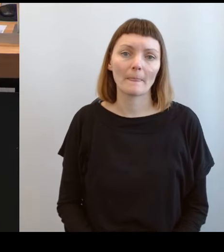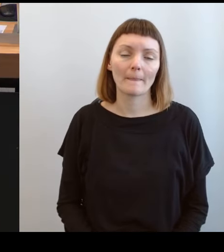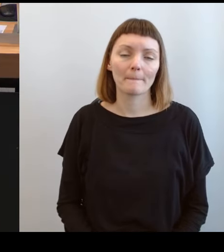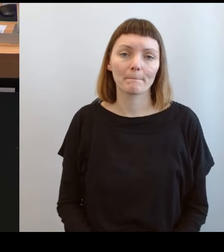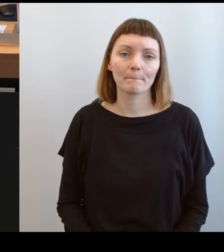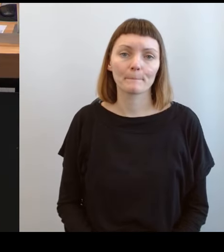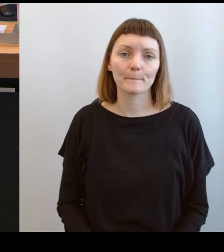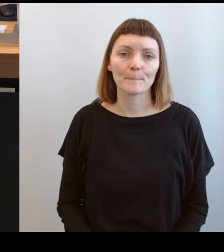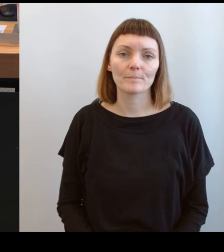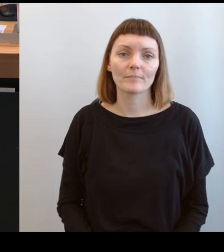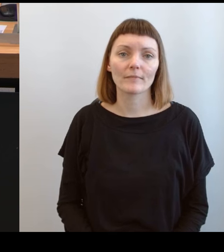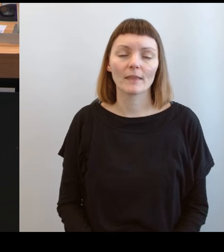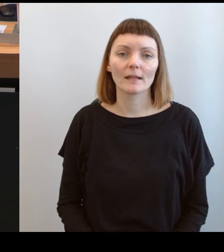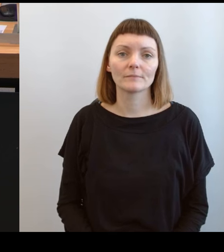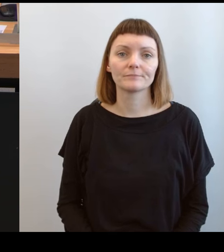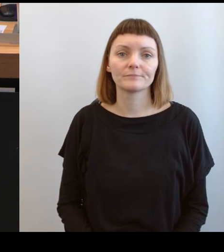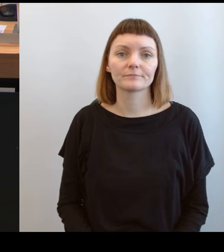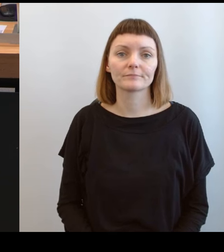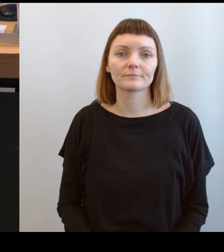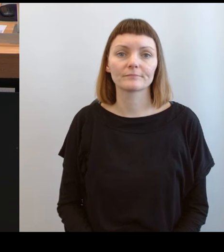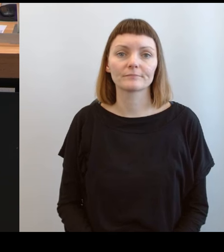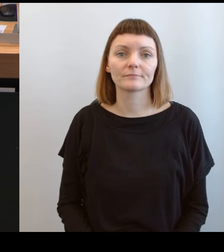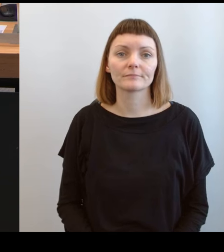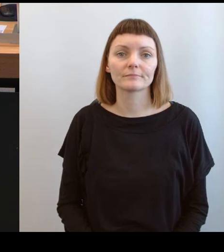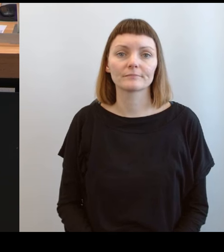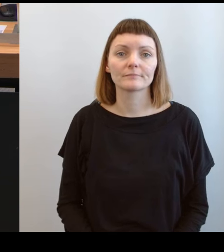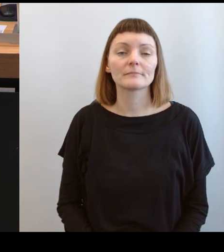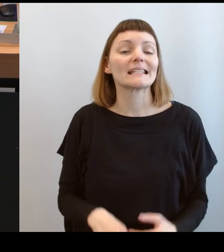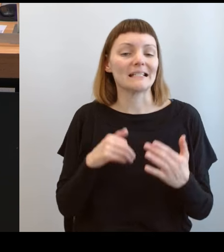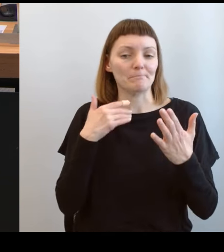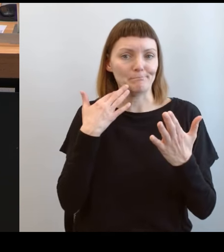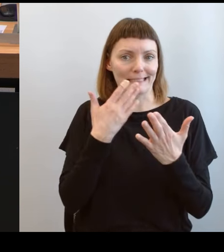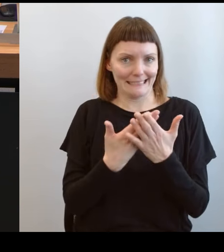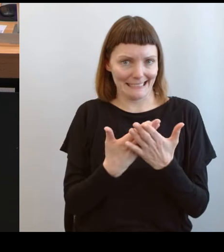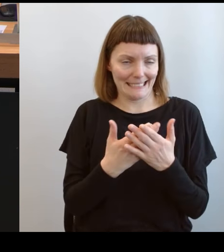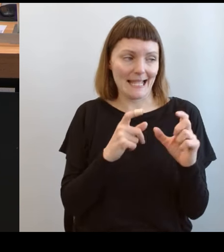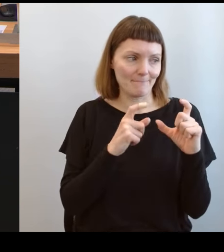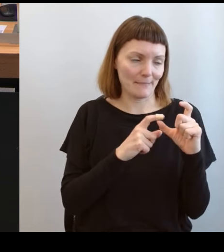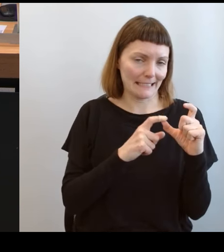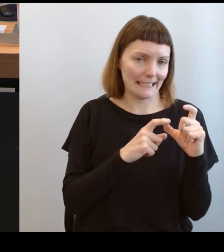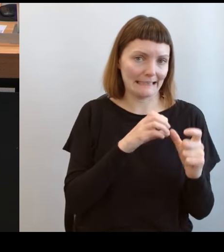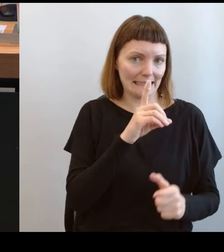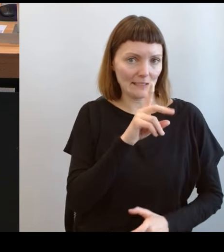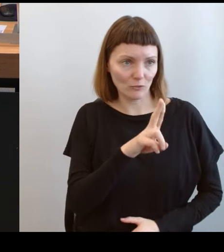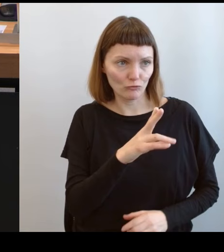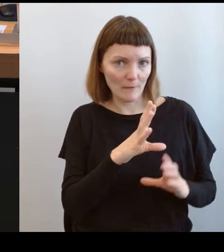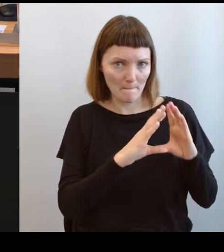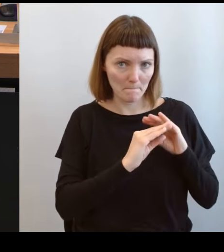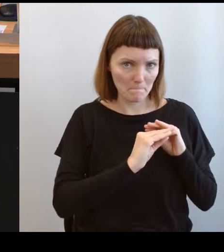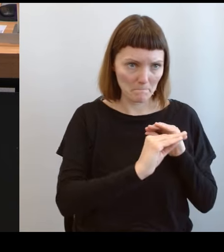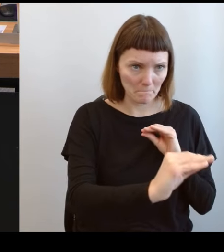Wo wir bisher von CDU und SPD aber leider keine Aussagen und Vorschläge gehört haben, ist, was sie mit den Mehreinnahmen eigentlich